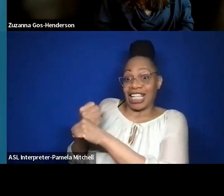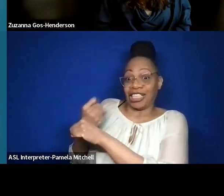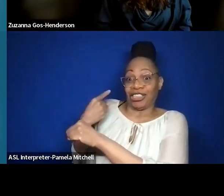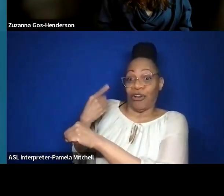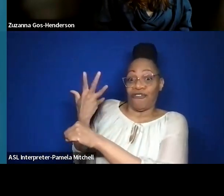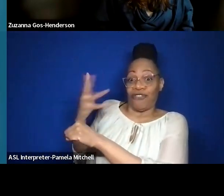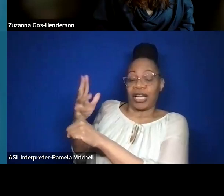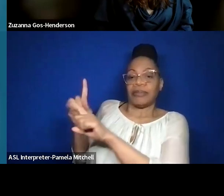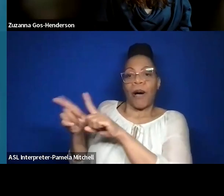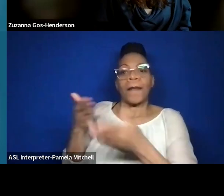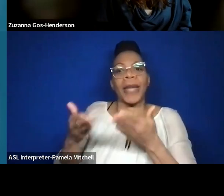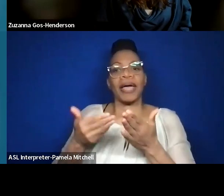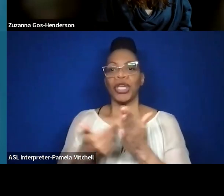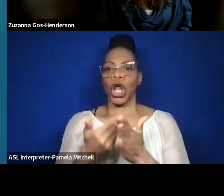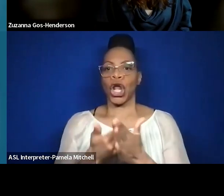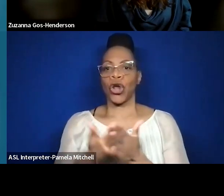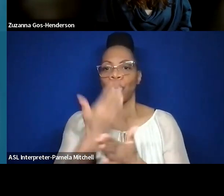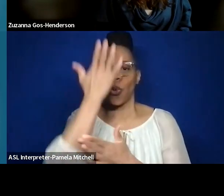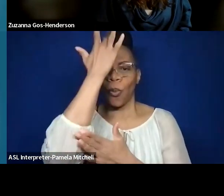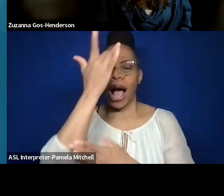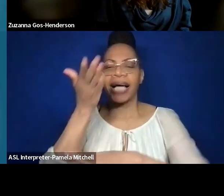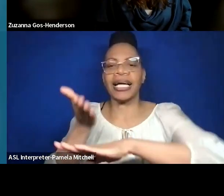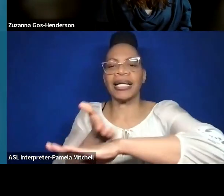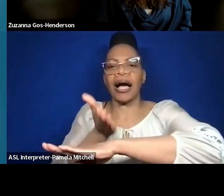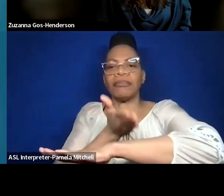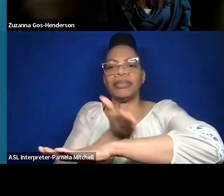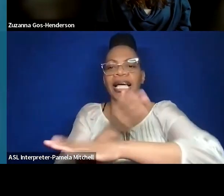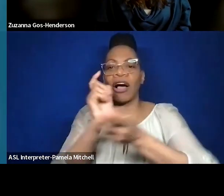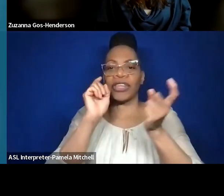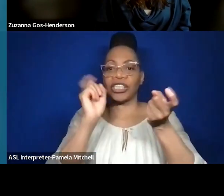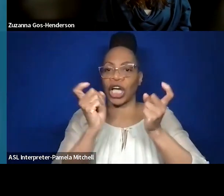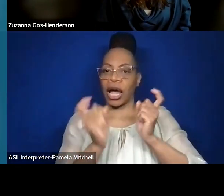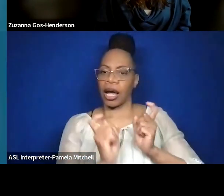Así podrás estar al día con todos estos cambios. Pero volvamos a ERE.